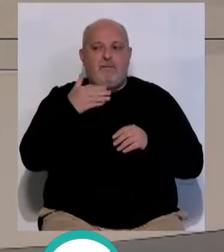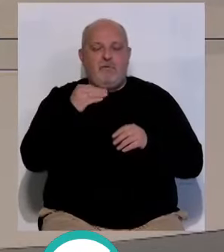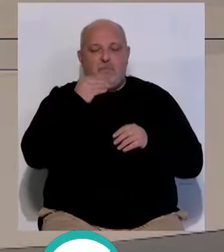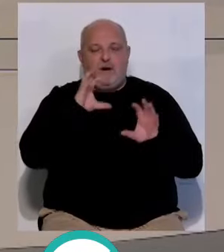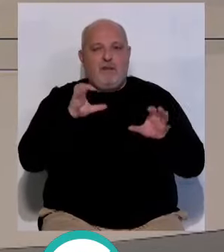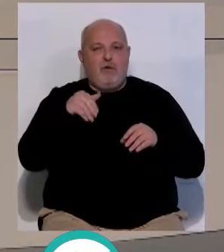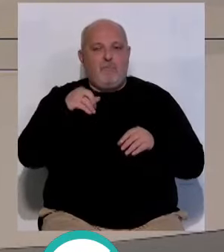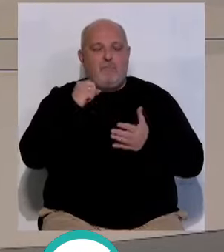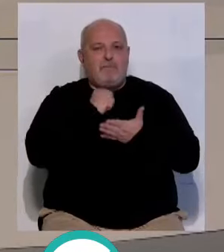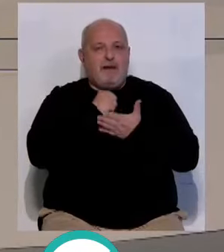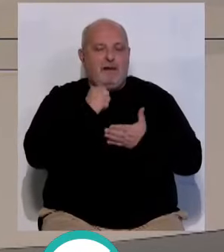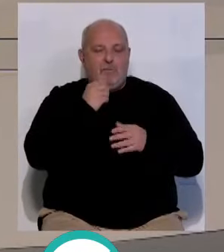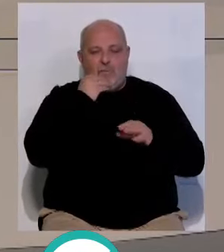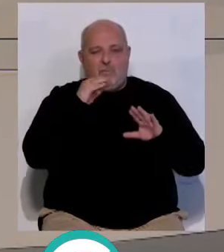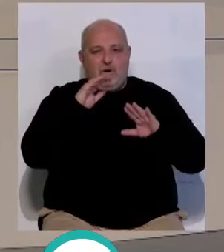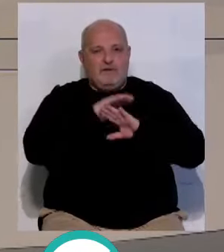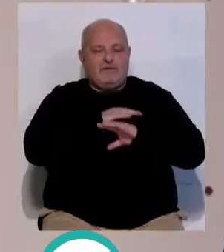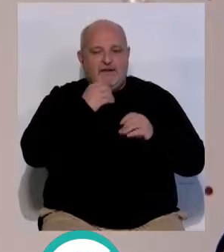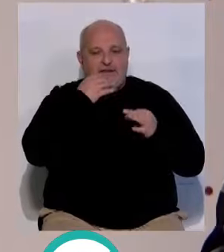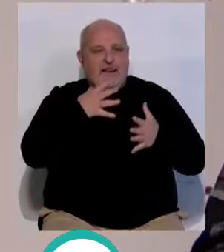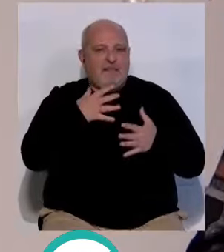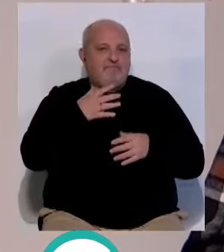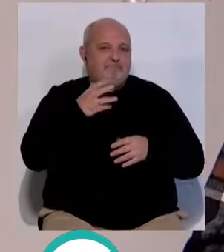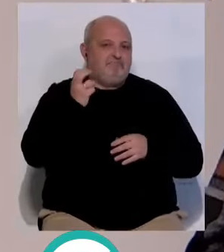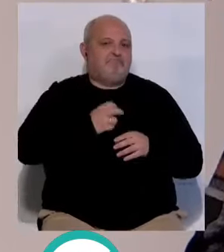muy buenas Pablo Hola Nacho Qué tal Cómo estás Gracias como siempre por acompañarnos no en tu